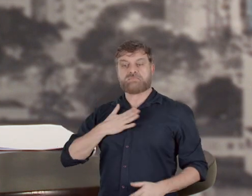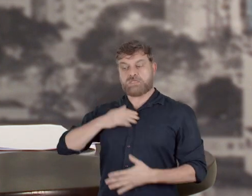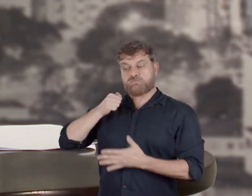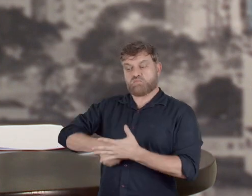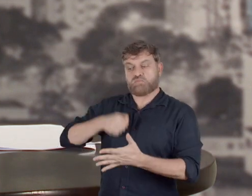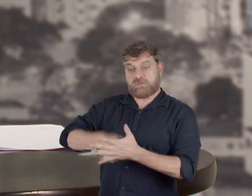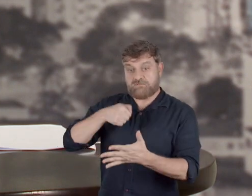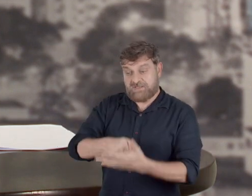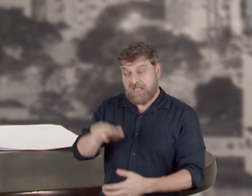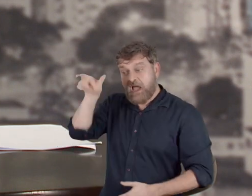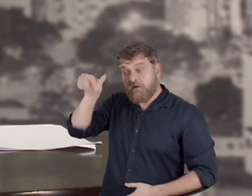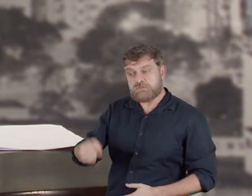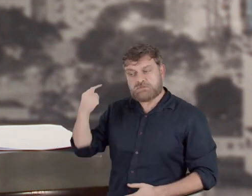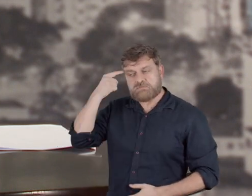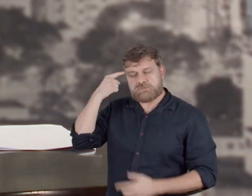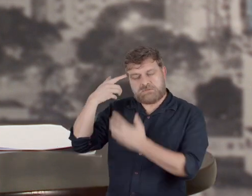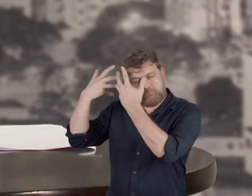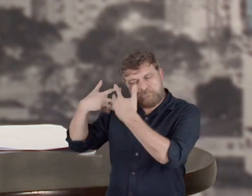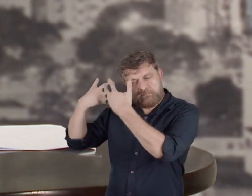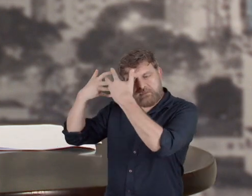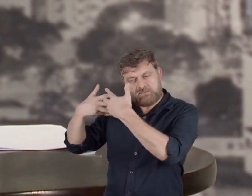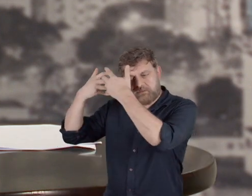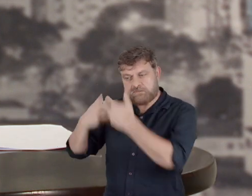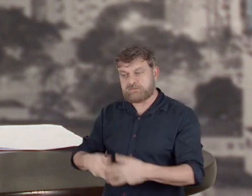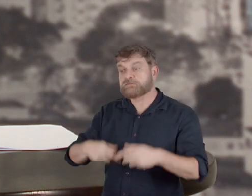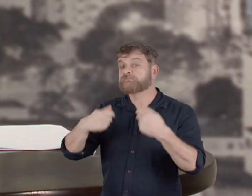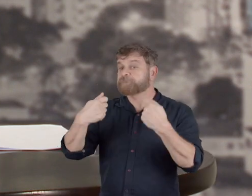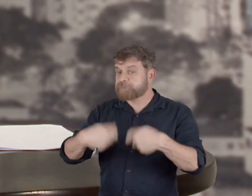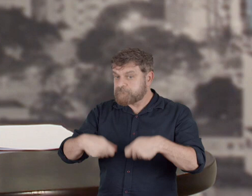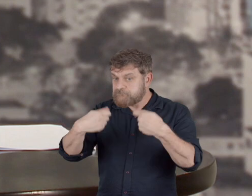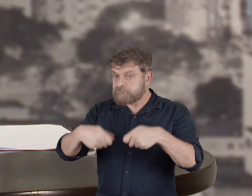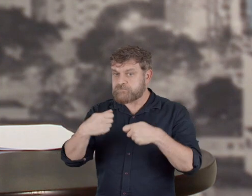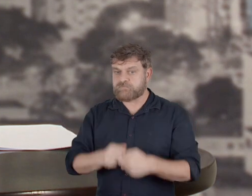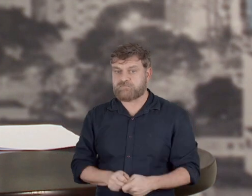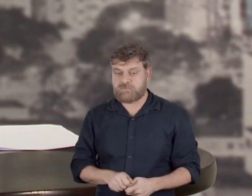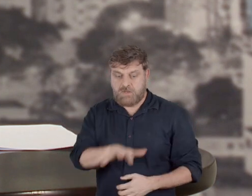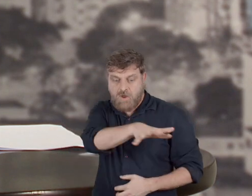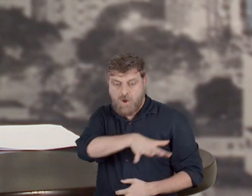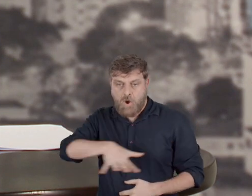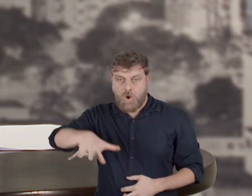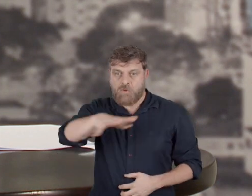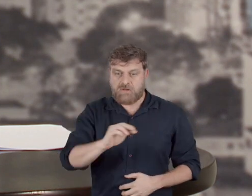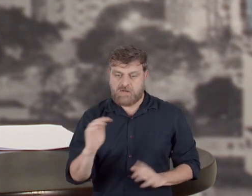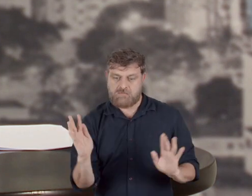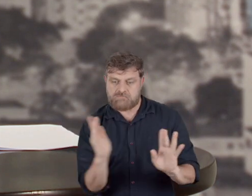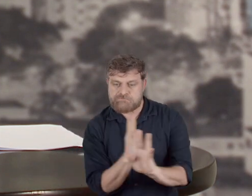você pense que vai ser preciso dividir o espaço com os outros,